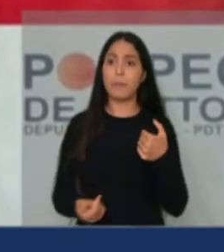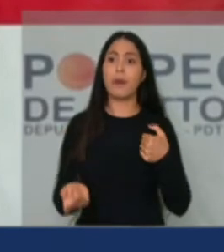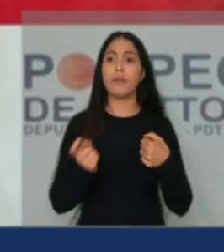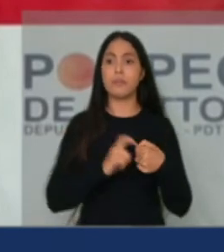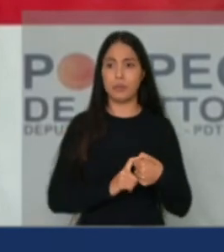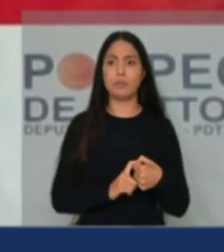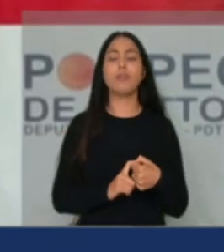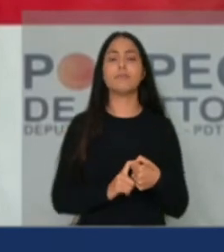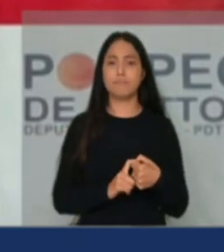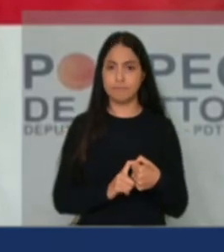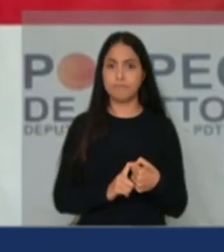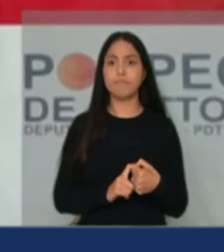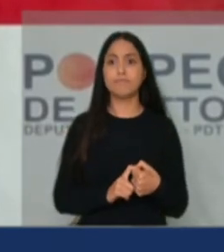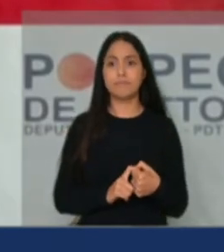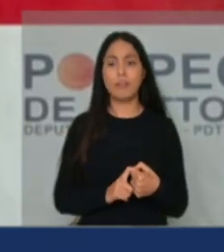, QUE CONTRIBUA COM O INSS, QUE TENHA ESTE DIREITO